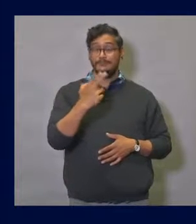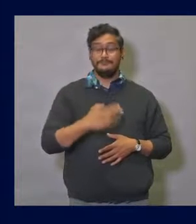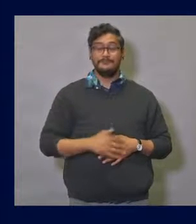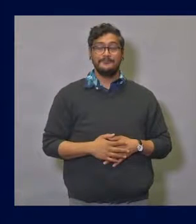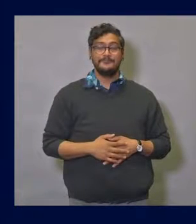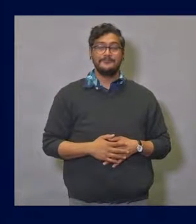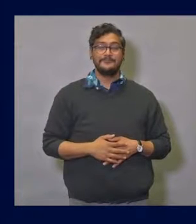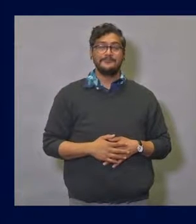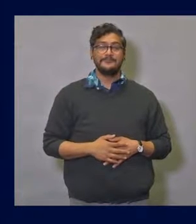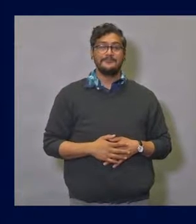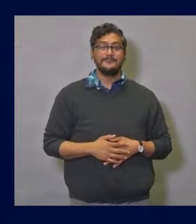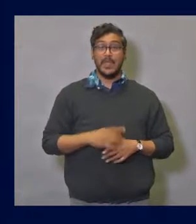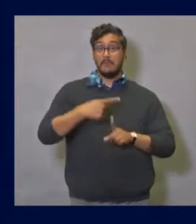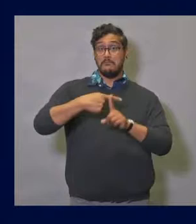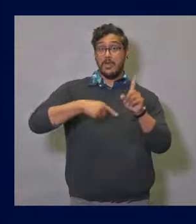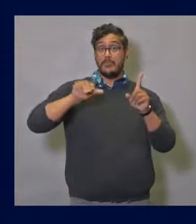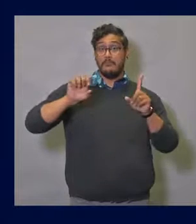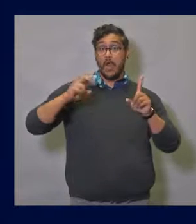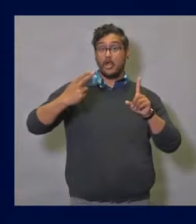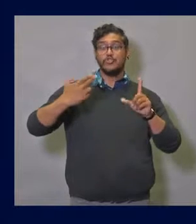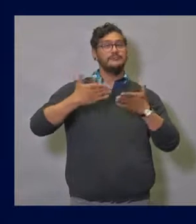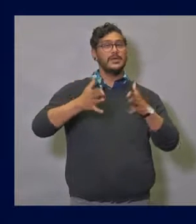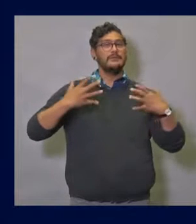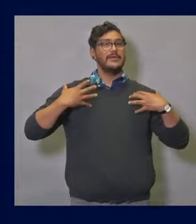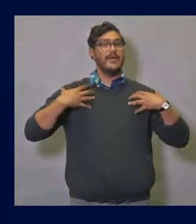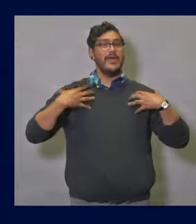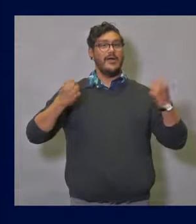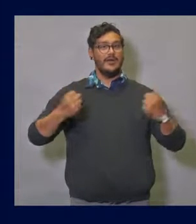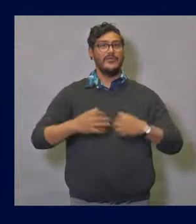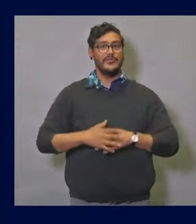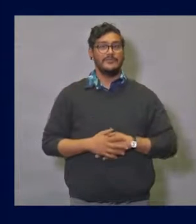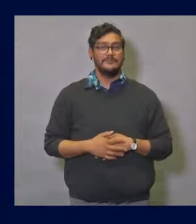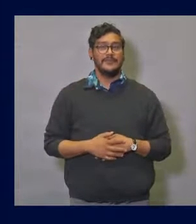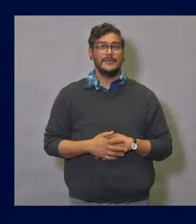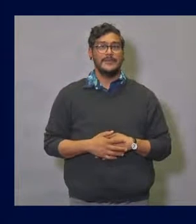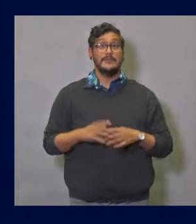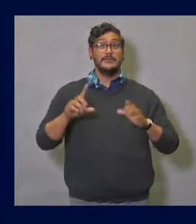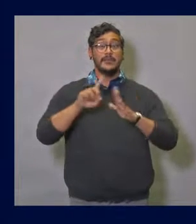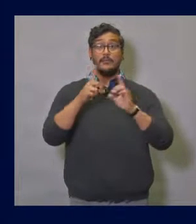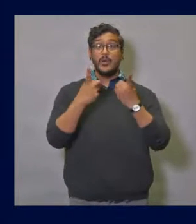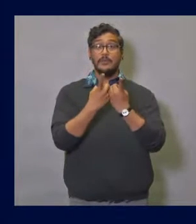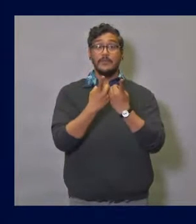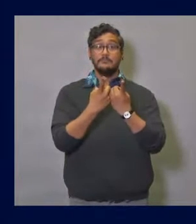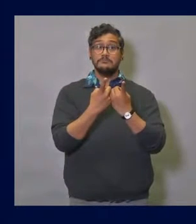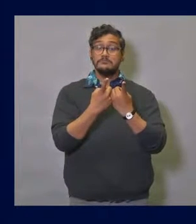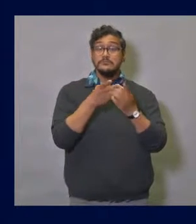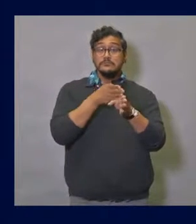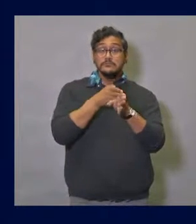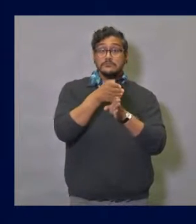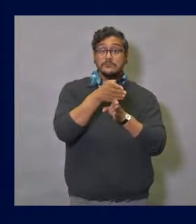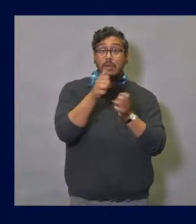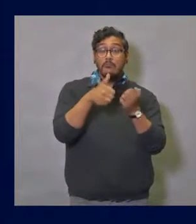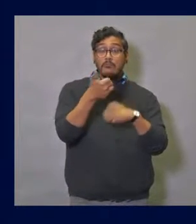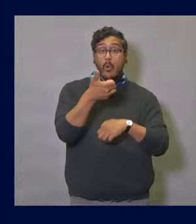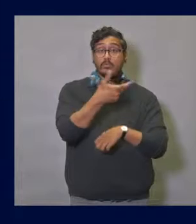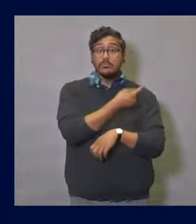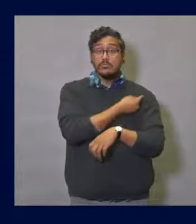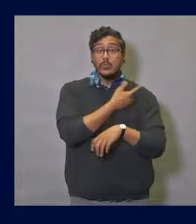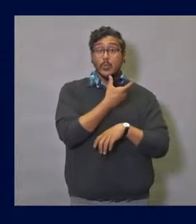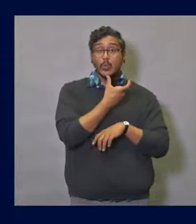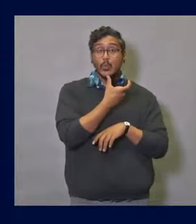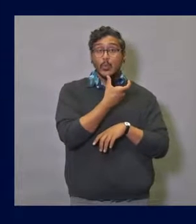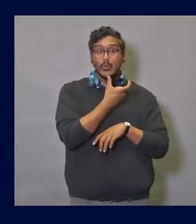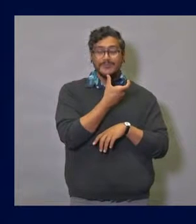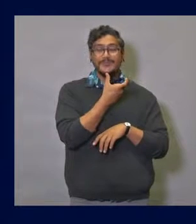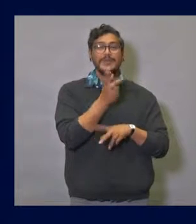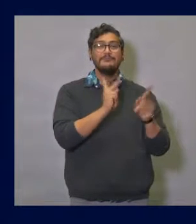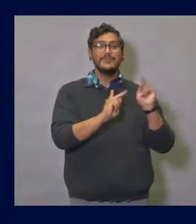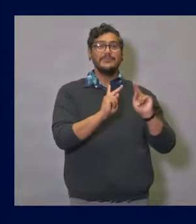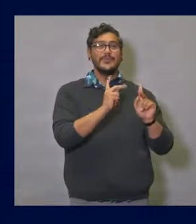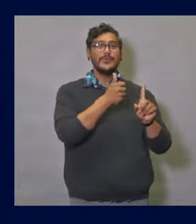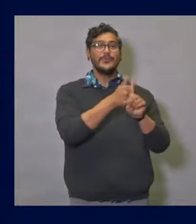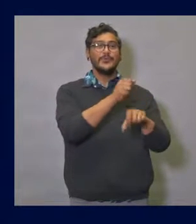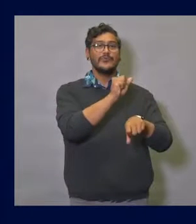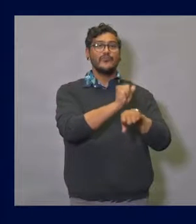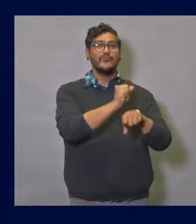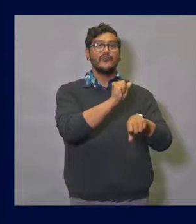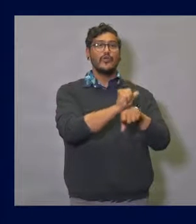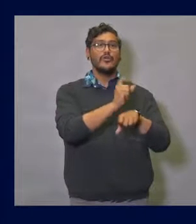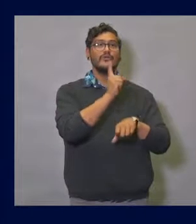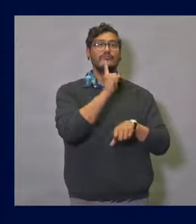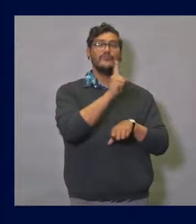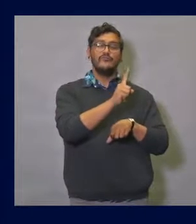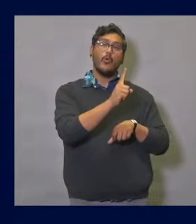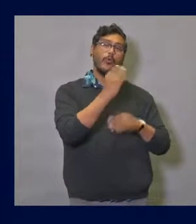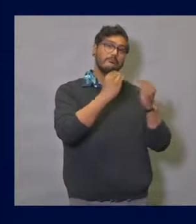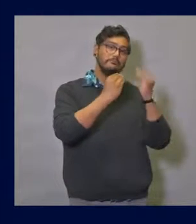EL SERENO. DEL CINCO AL 19 DE